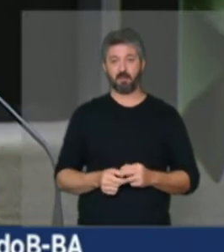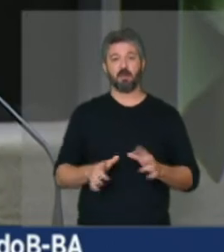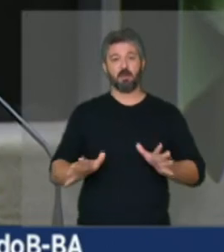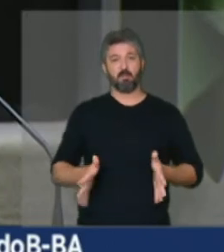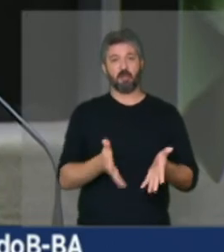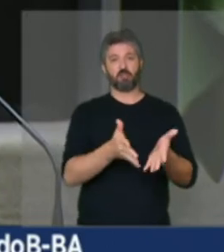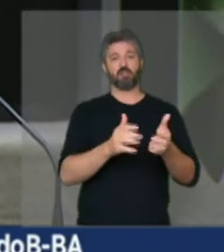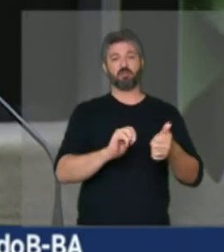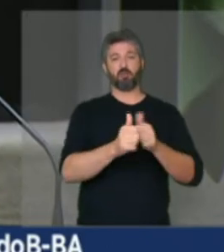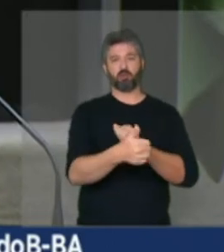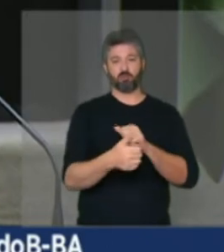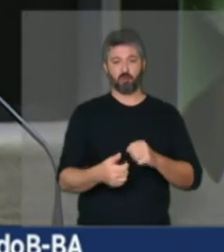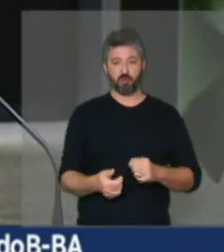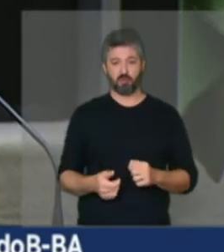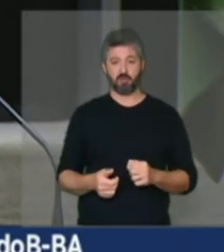NO MUNICÍPIO DE CAETANOS.